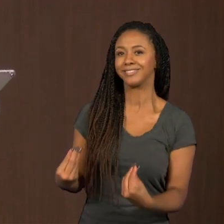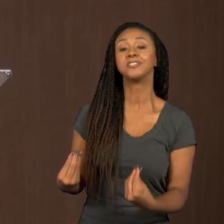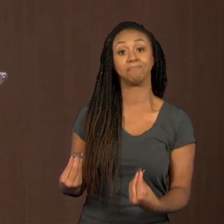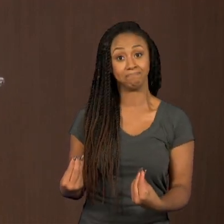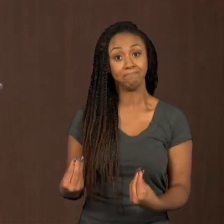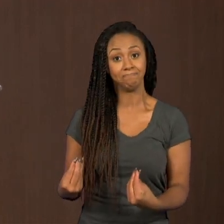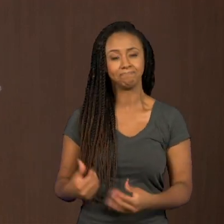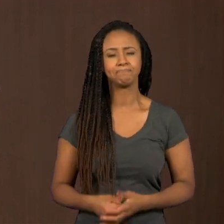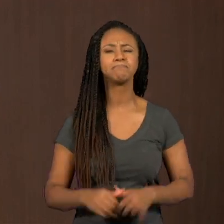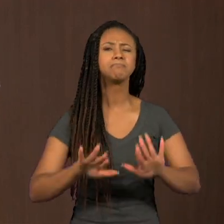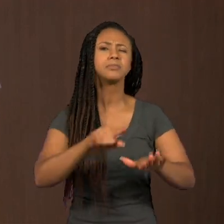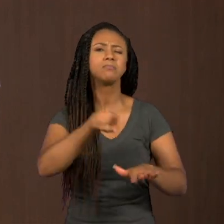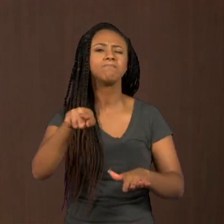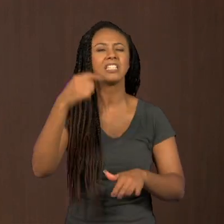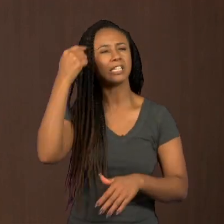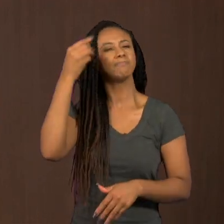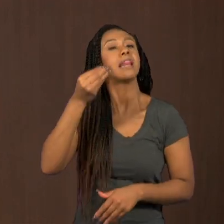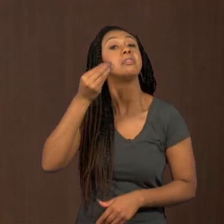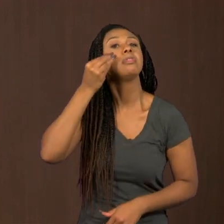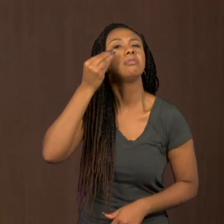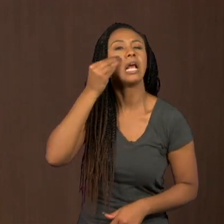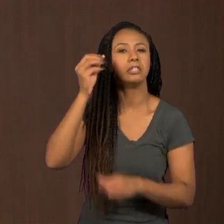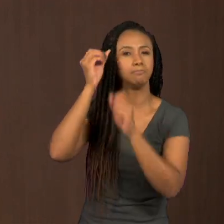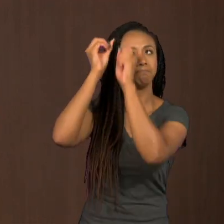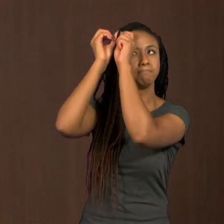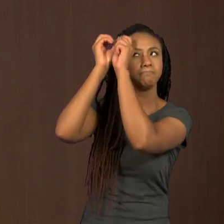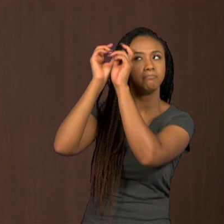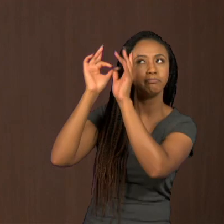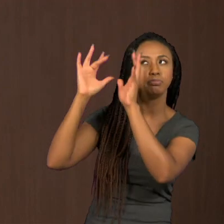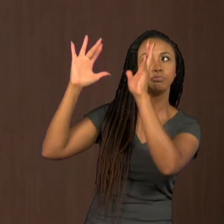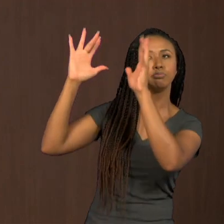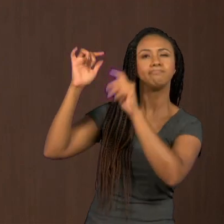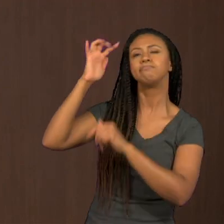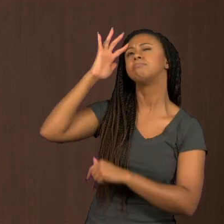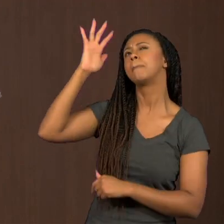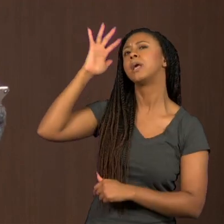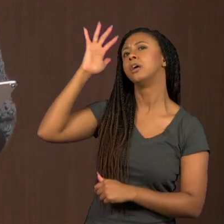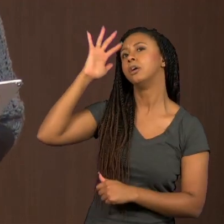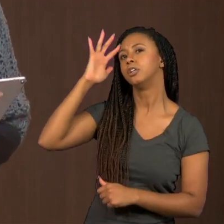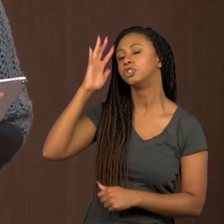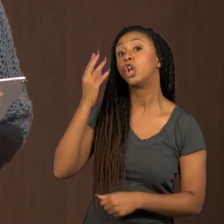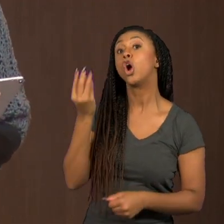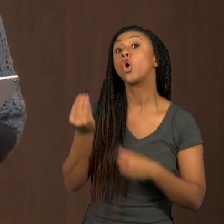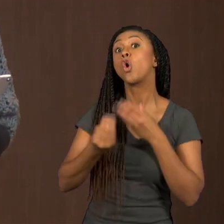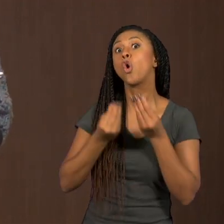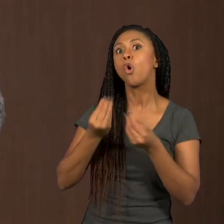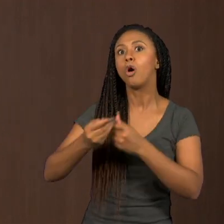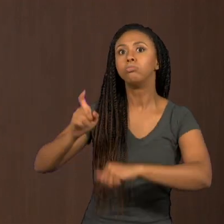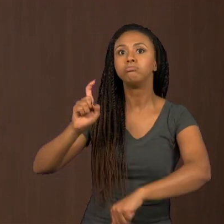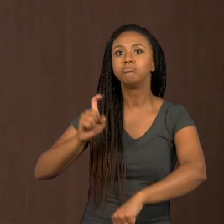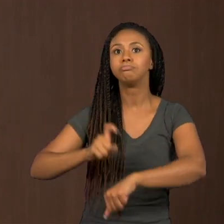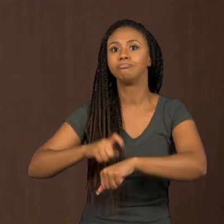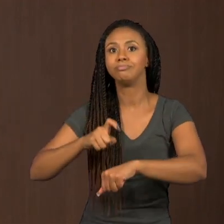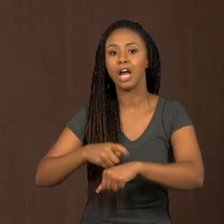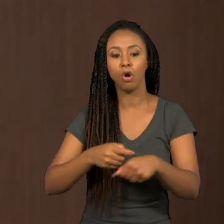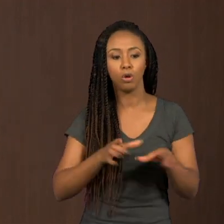EXERCÍCIO DE IMAGINAR COMO É QUE SERIA ESSE FLAGRANTE SE ESSE FAZENDEIRO, ESSE DONO DE